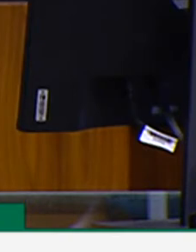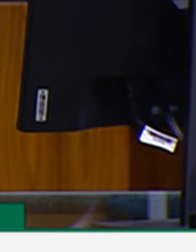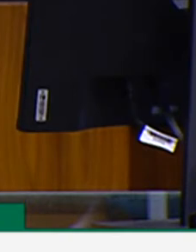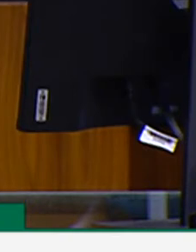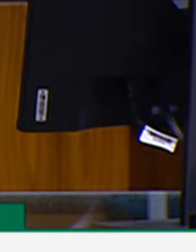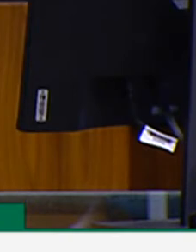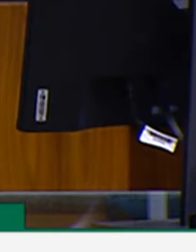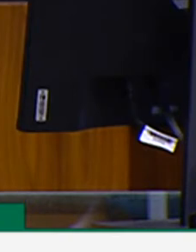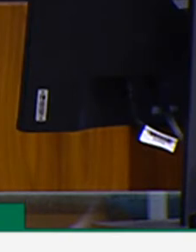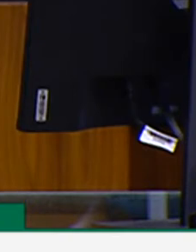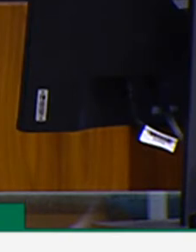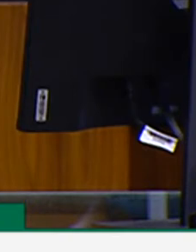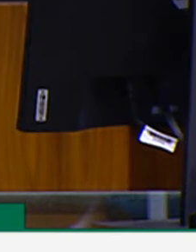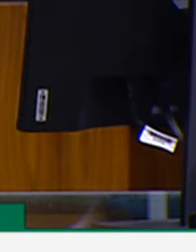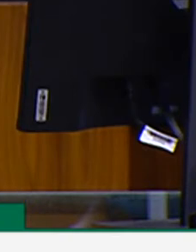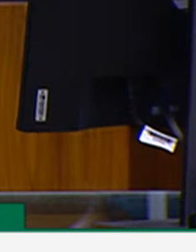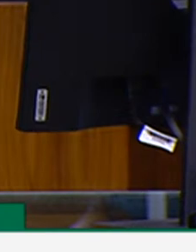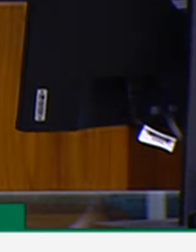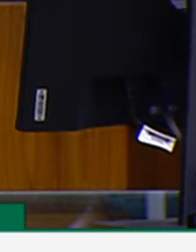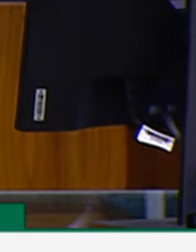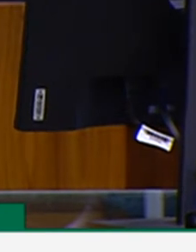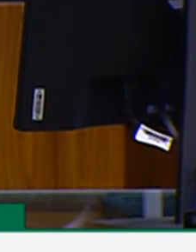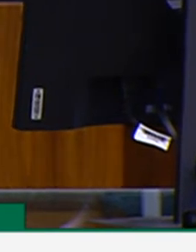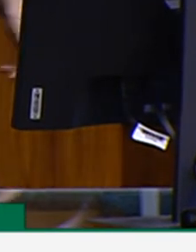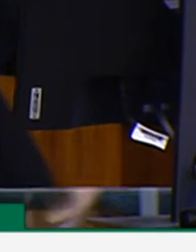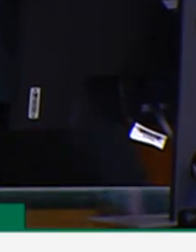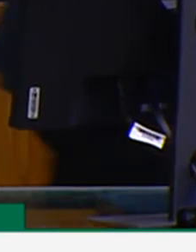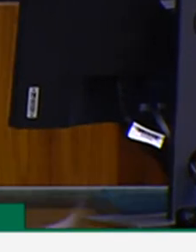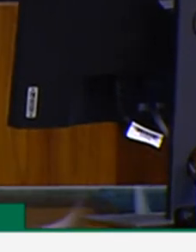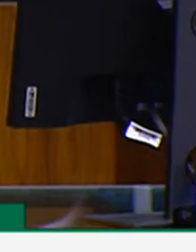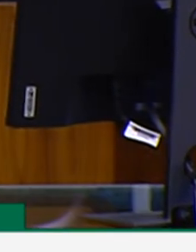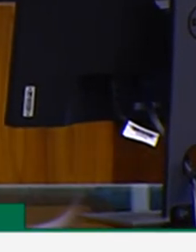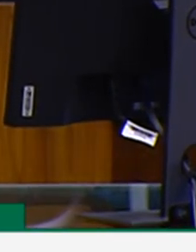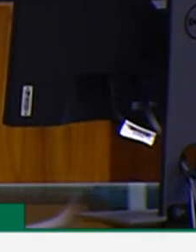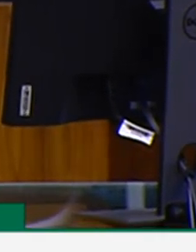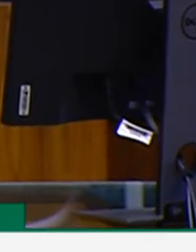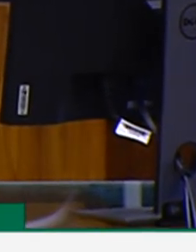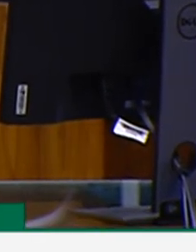15 13H55 COM A SEGUINTE ORDEM DO DIA, MEDIDA PROVISÓRIA 1016/20, PROJETOS